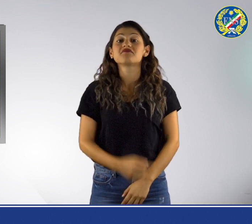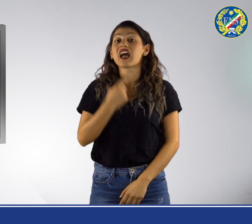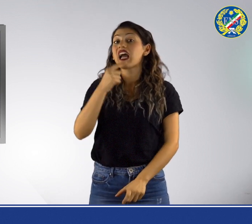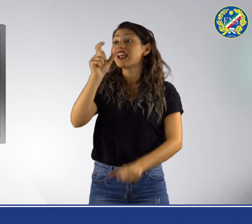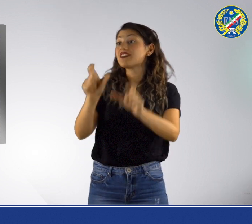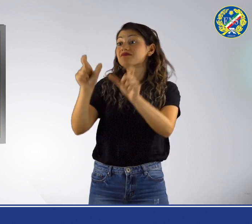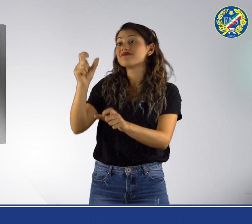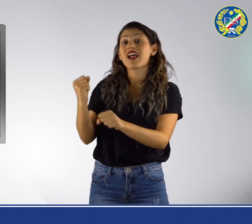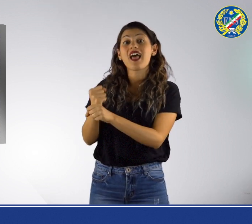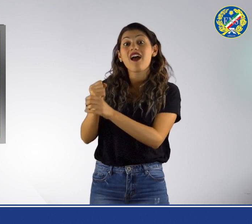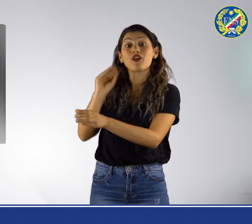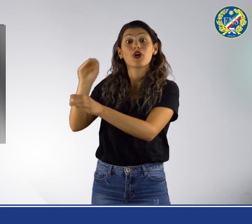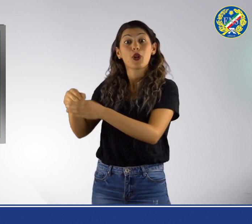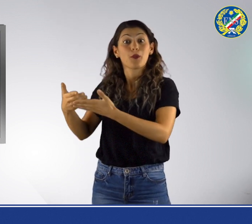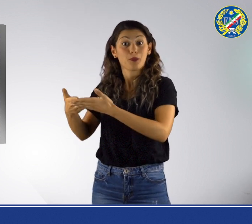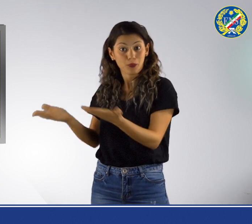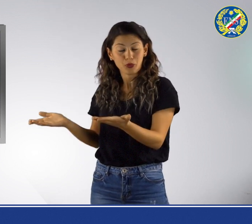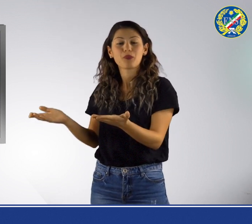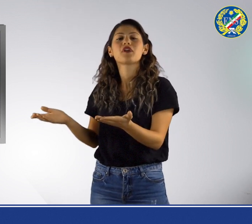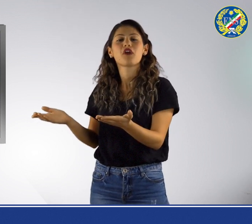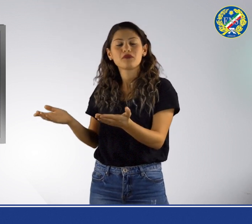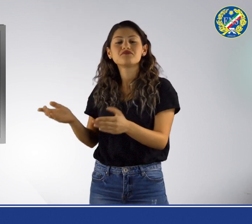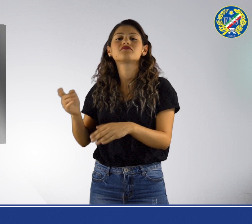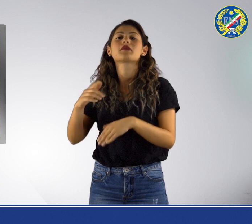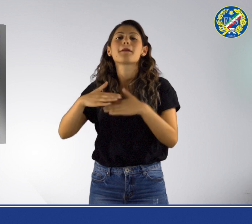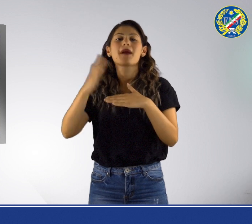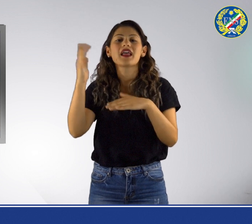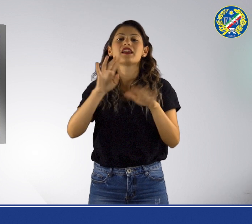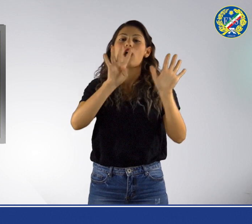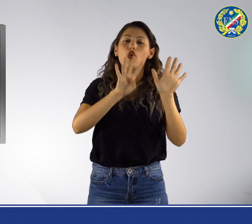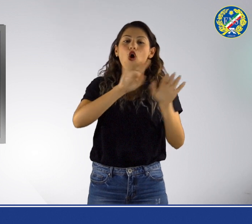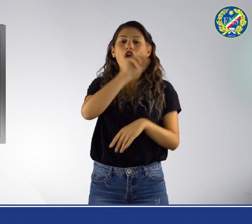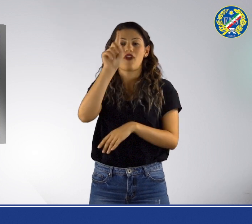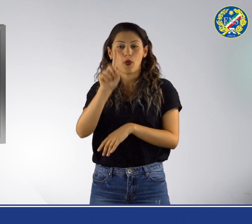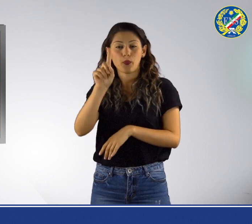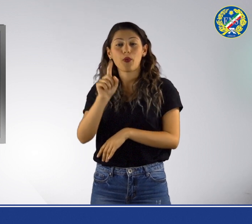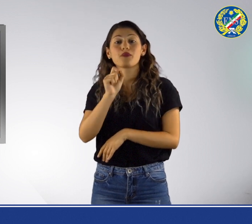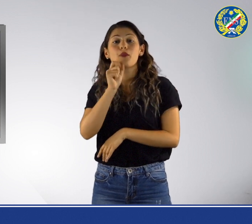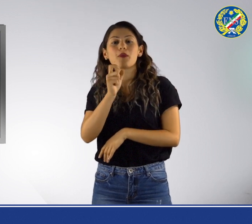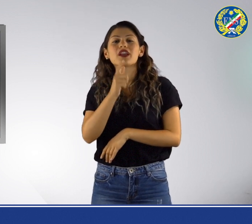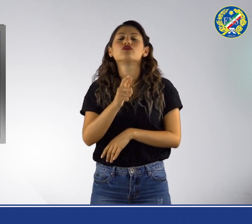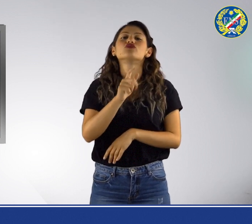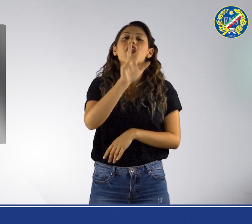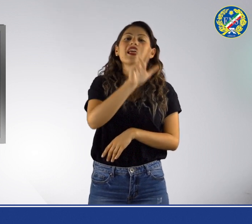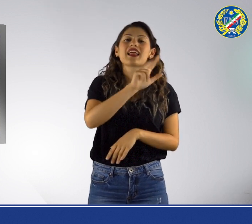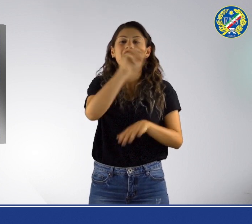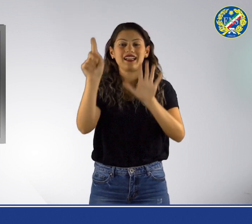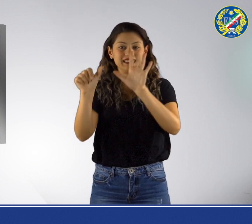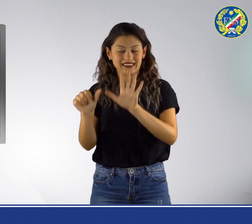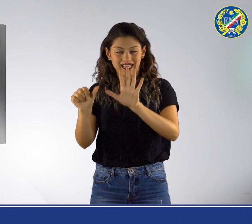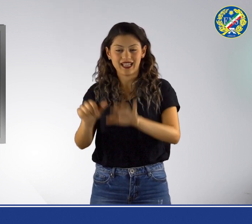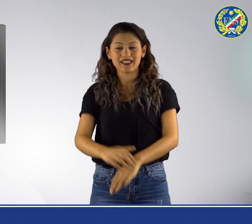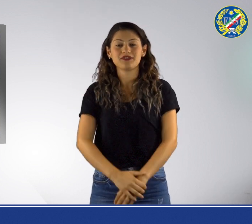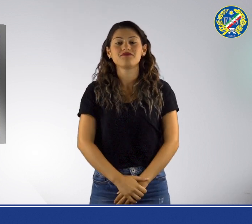Invece per i dipendenti pubblici, la mattina dalle ore 9 alle ore 13, il pomeriggio dalle ore 15 alle ore 18.